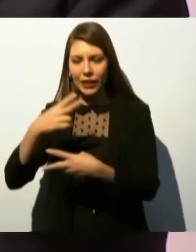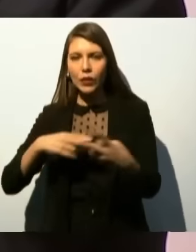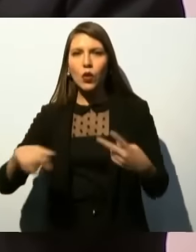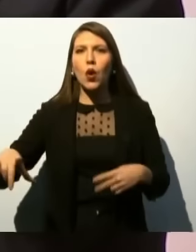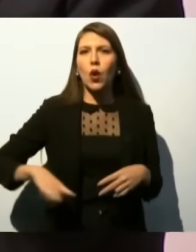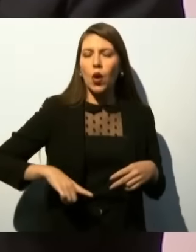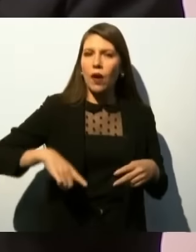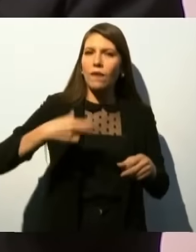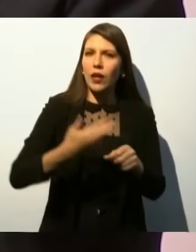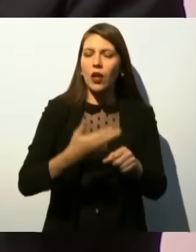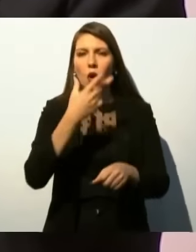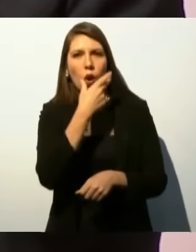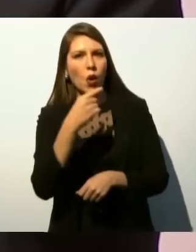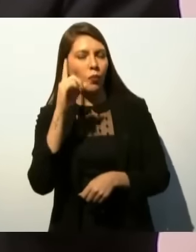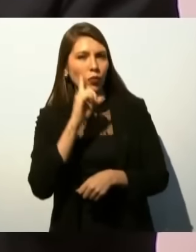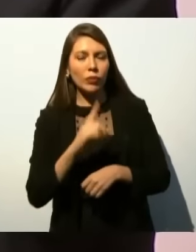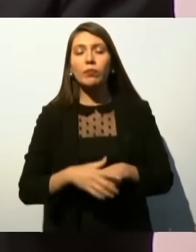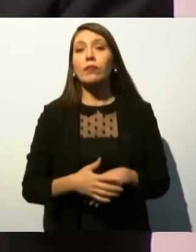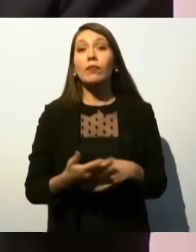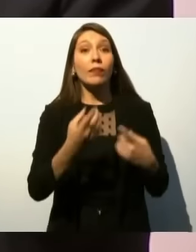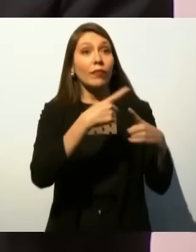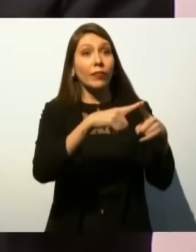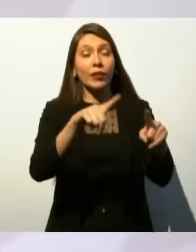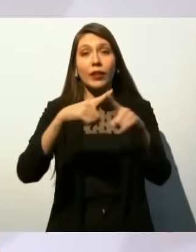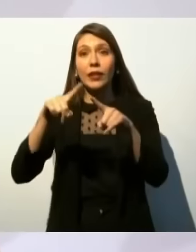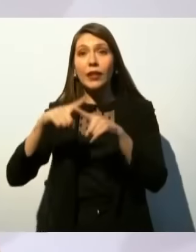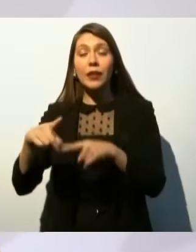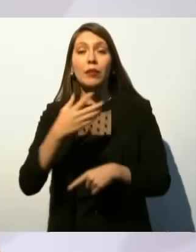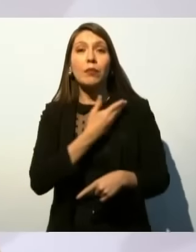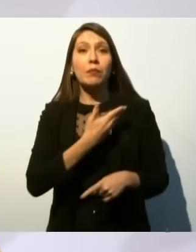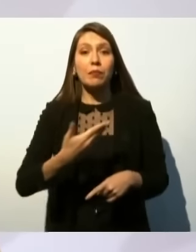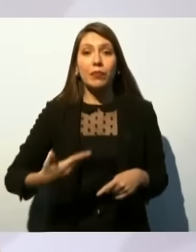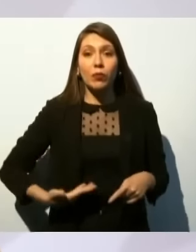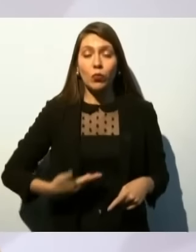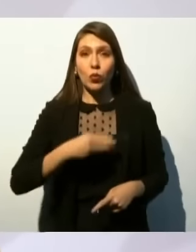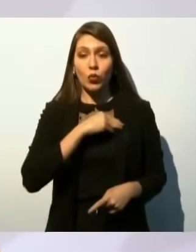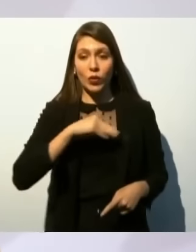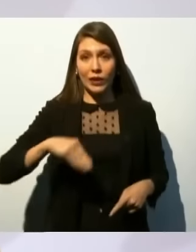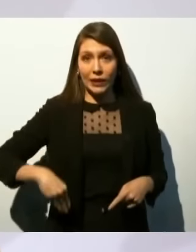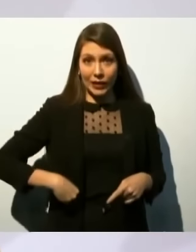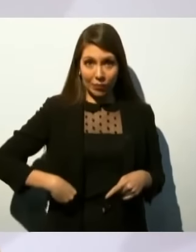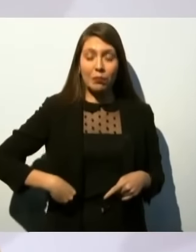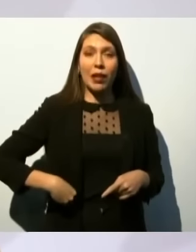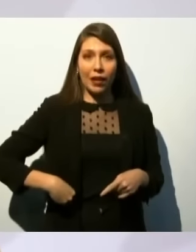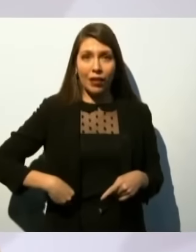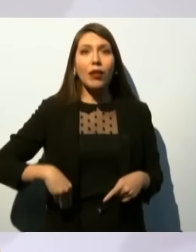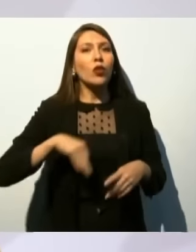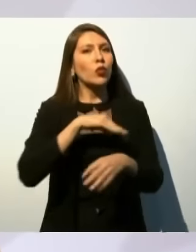presidentes municipales de todos los rincones de la patria aquí presentes sean Ustedes muy